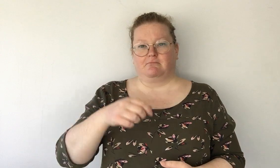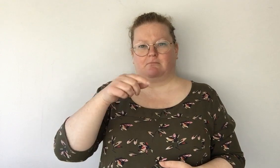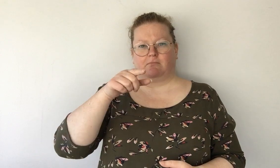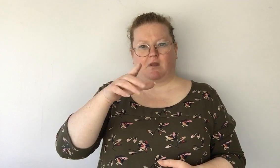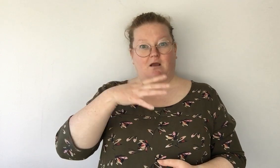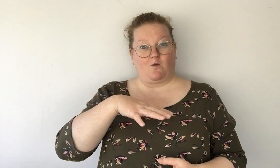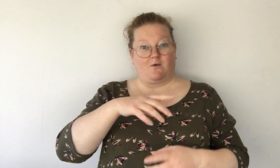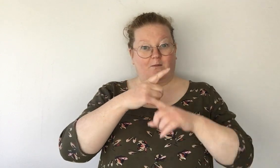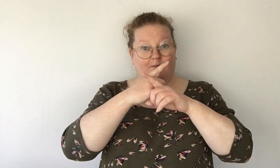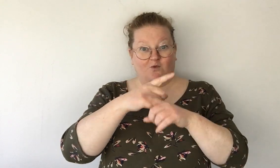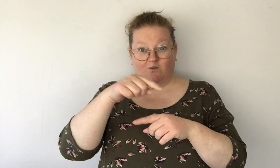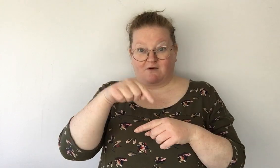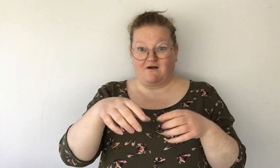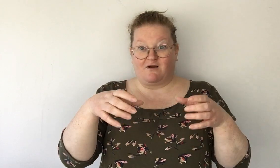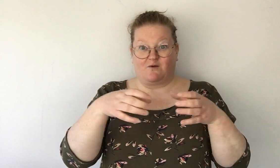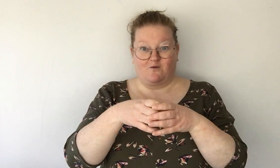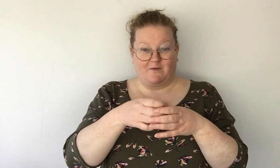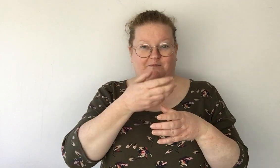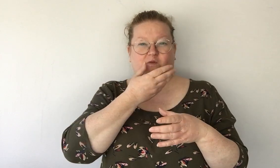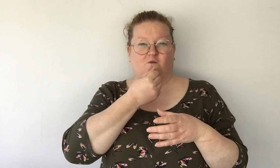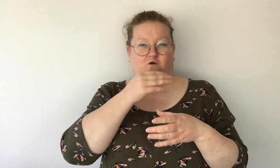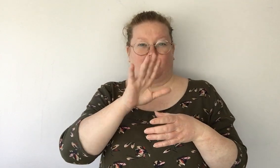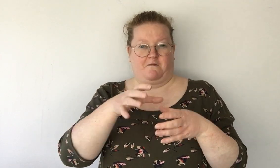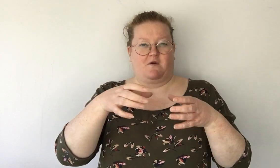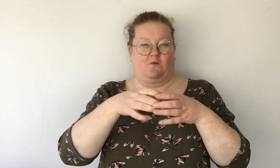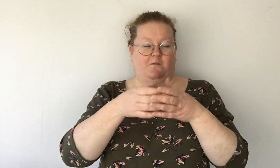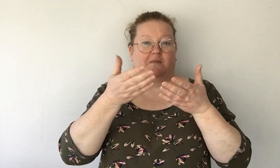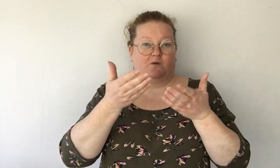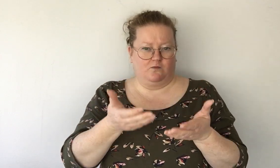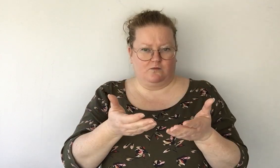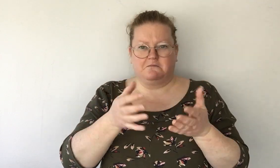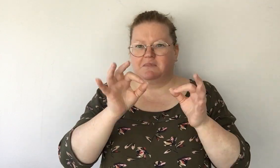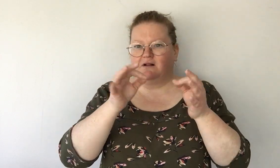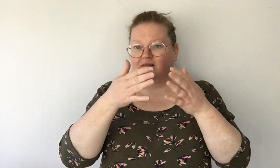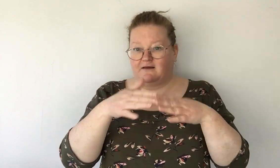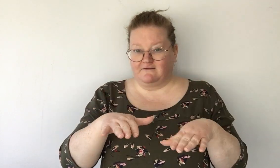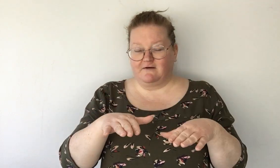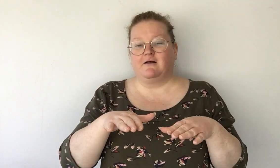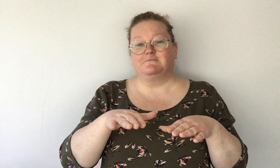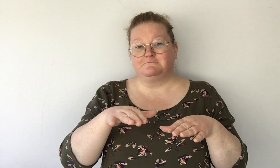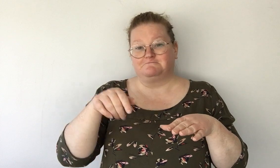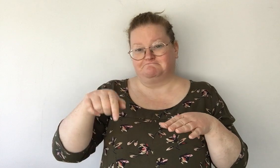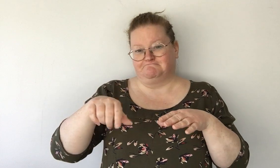Miten nuorten kaveriryhmään pääsee mukaan?